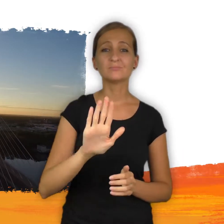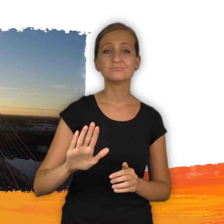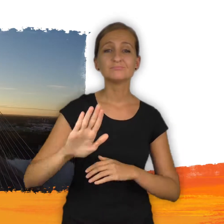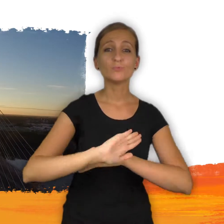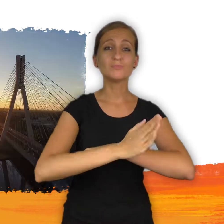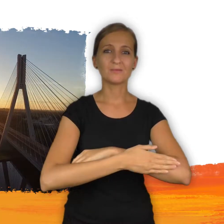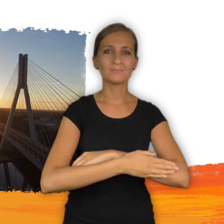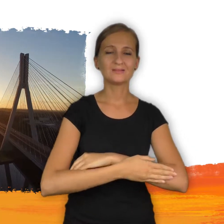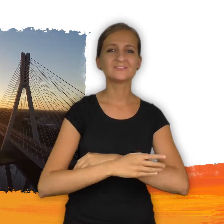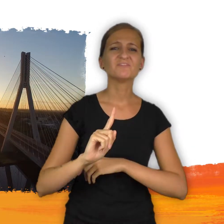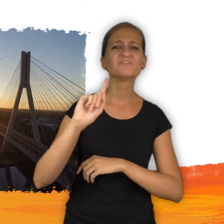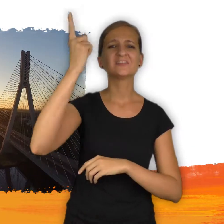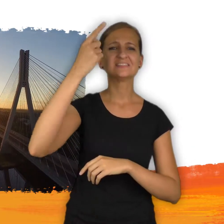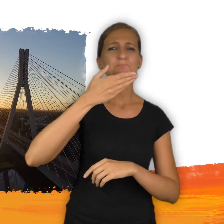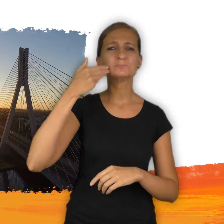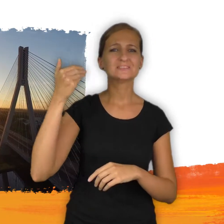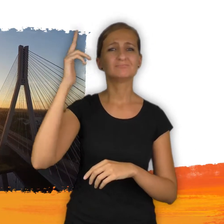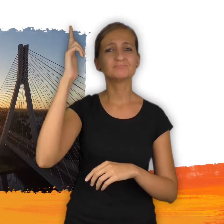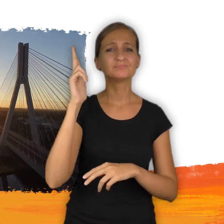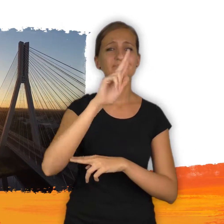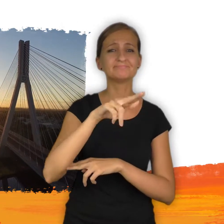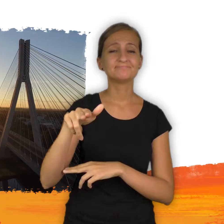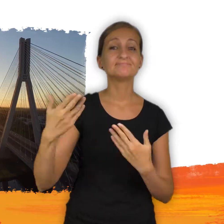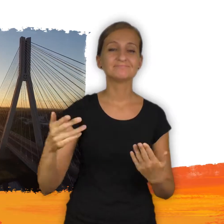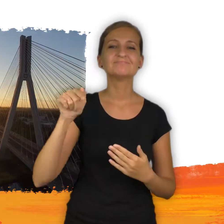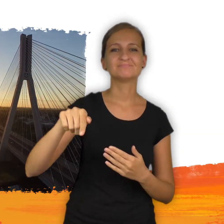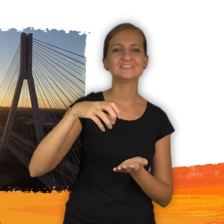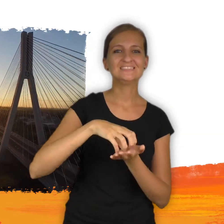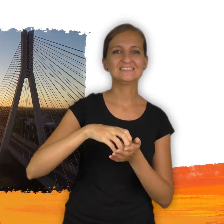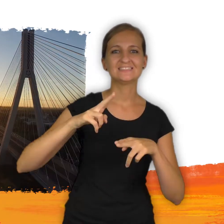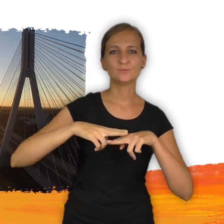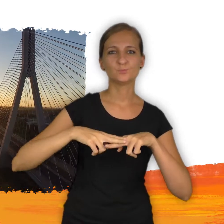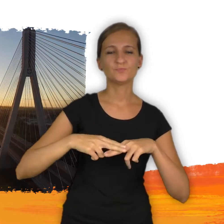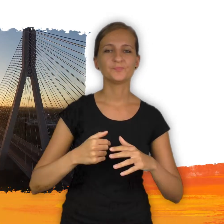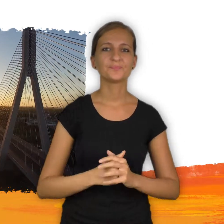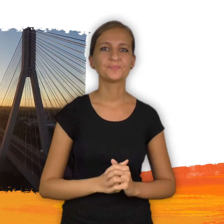To idealne miejsce do rozpoczęcia zwiedzania województwa podkarpackiego.